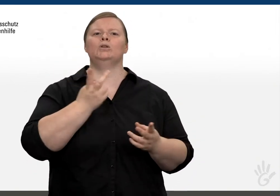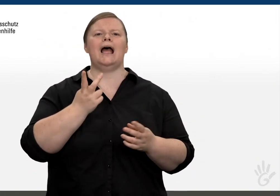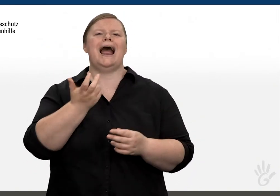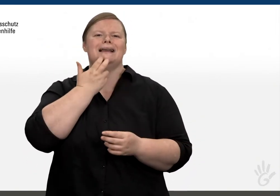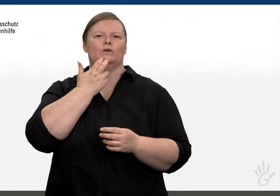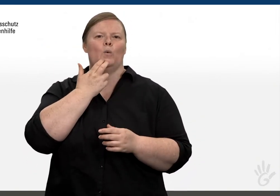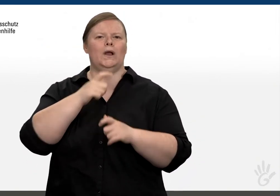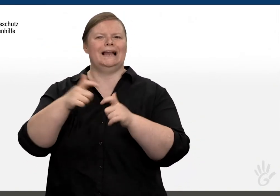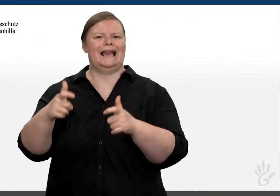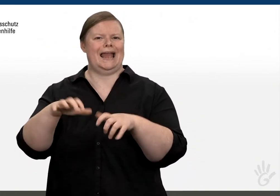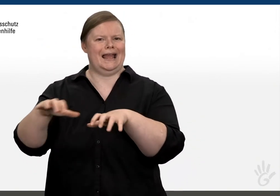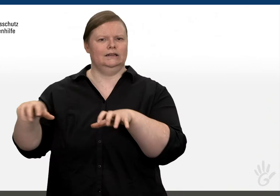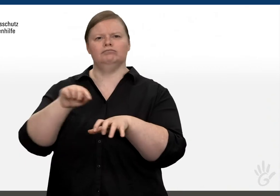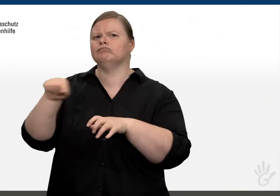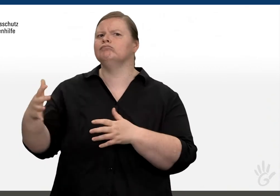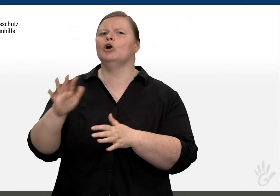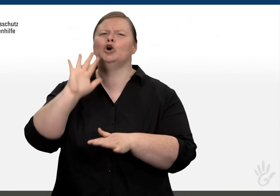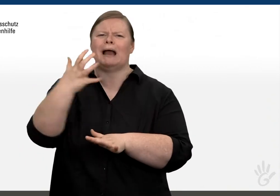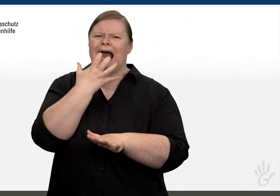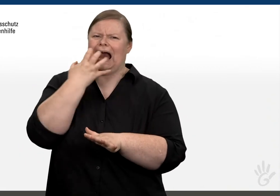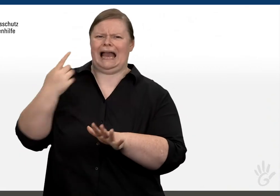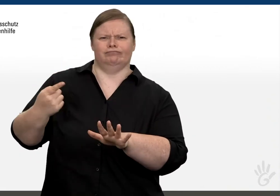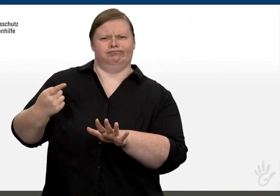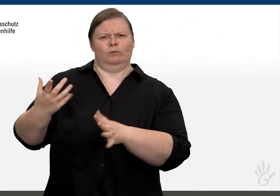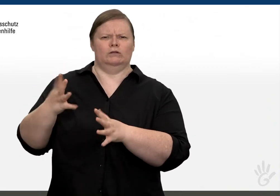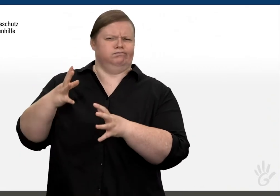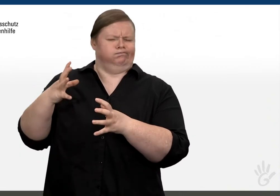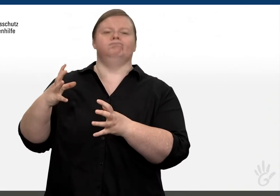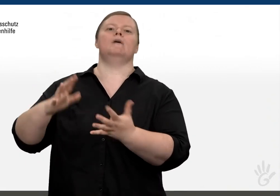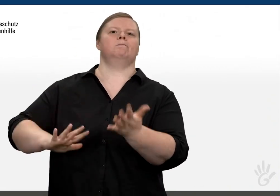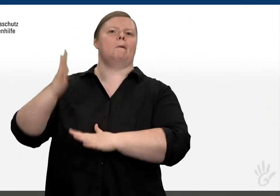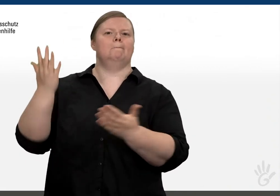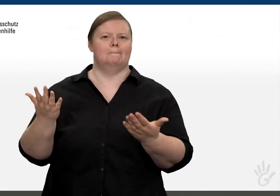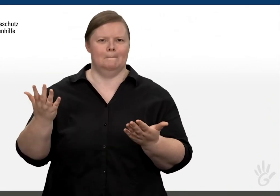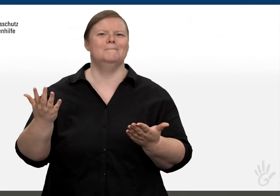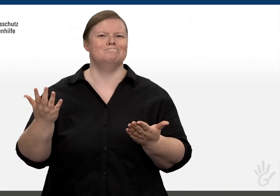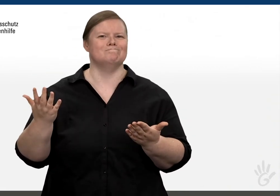oder Überhitzung von Elektrogeräten.